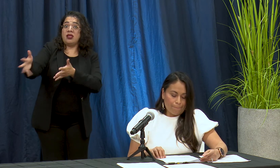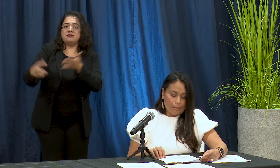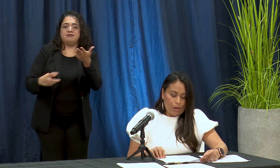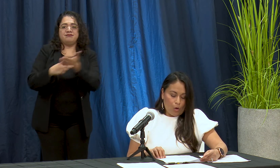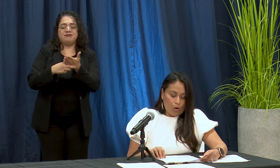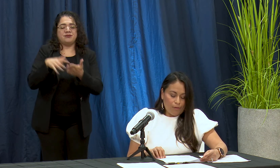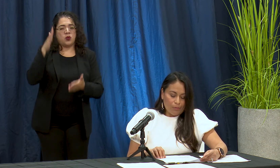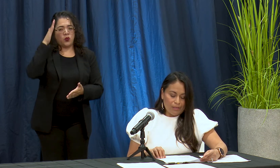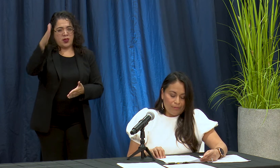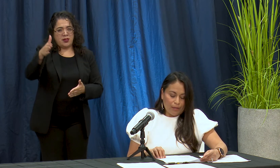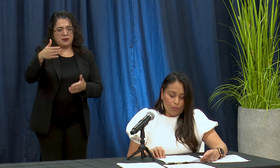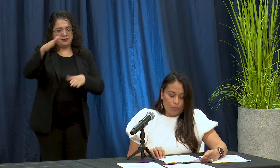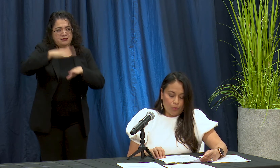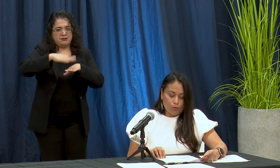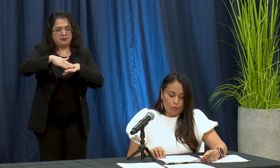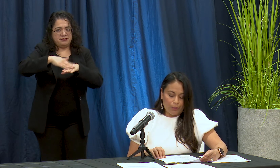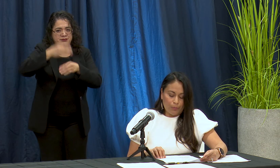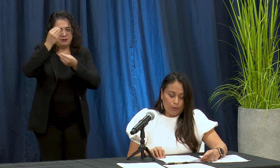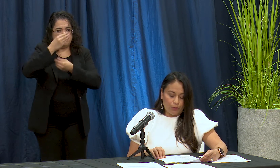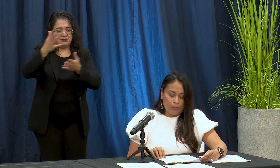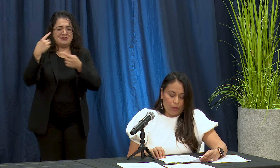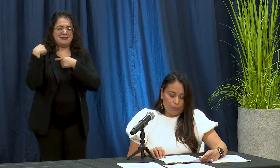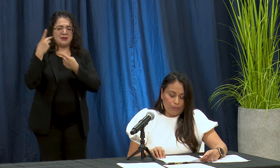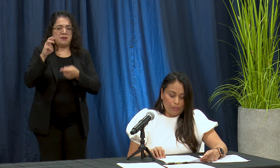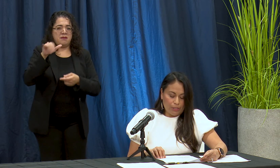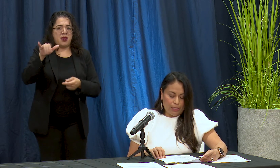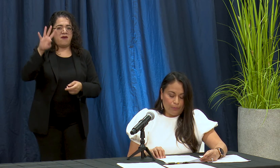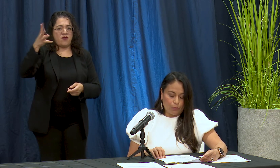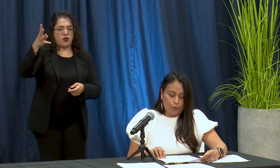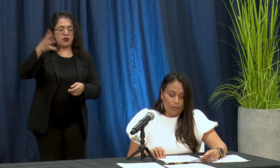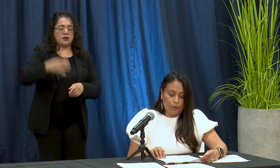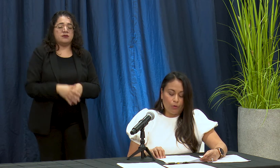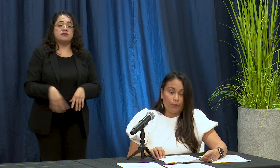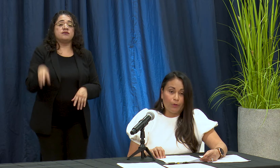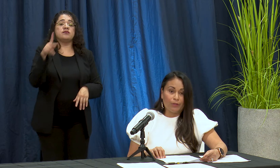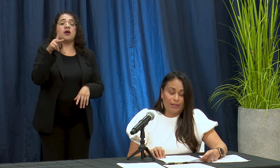vamos a hablar un poco sobre el puerto del language el motor economic o de la